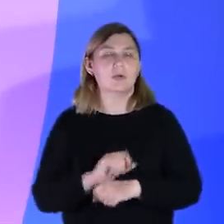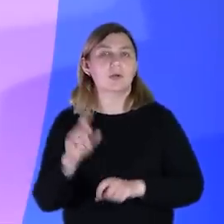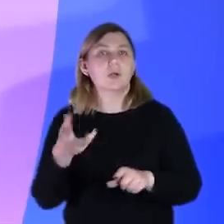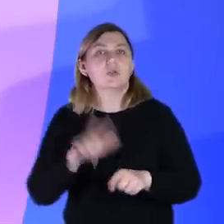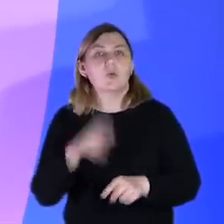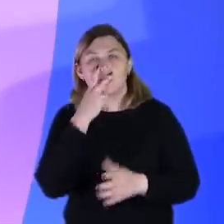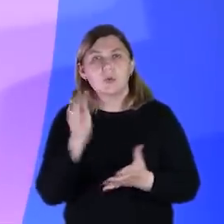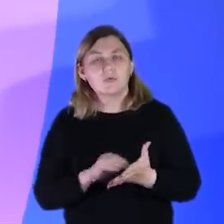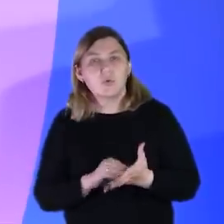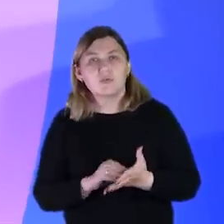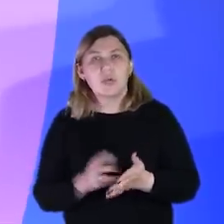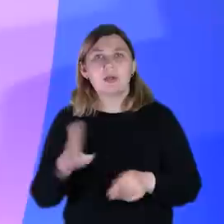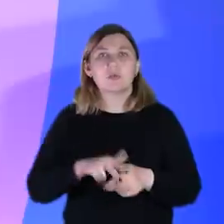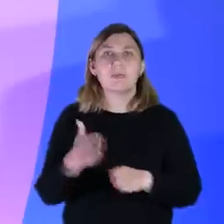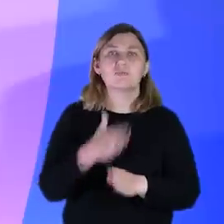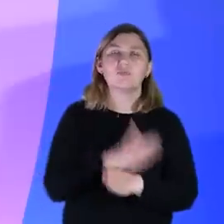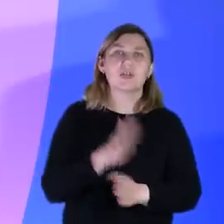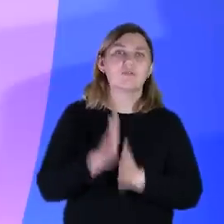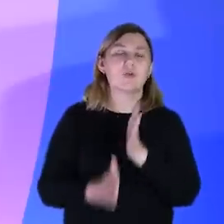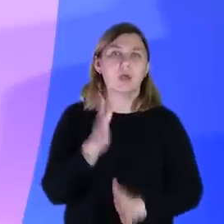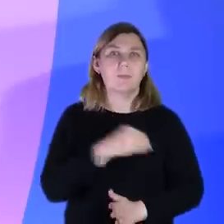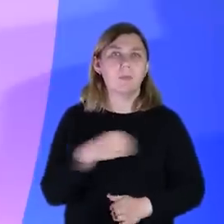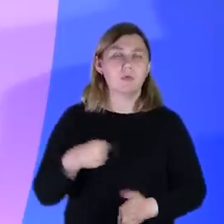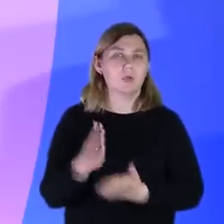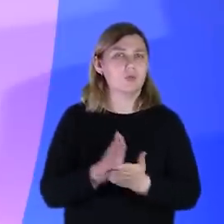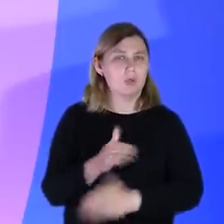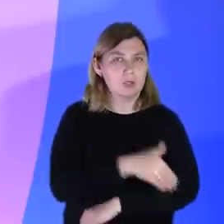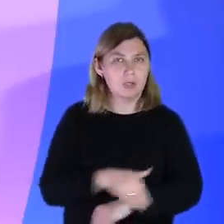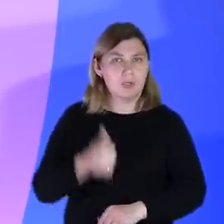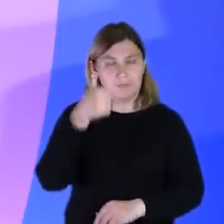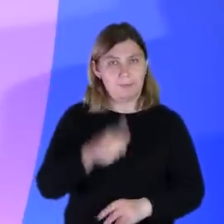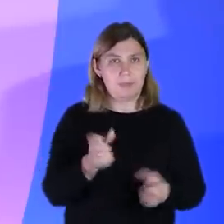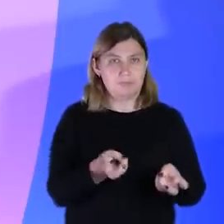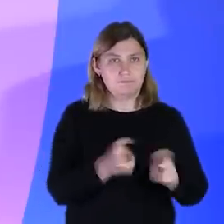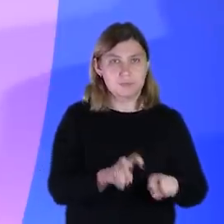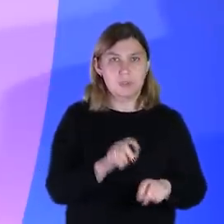które miały przedwojenne polskie służby graniczne. W tym pierwszym okresie tworzenia zwiadu WOP-u,